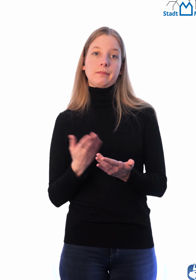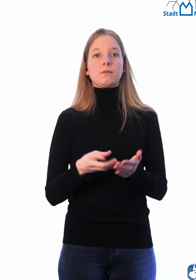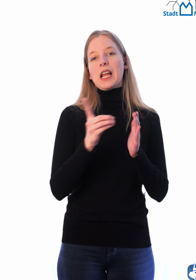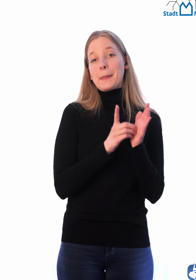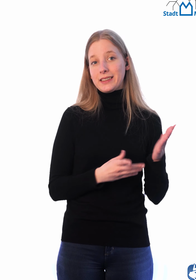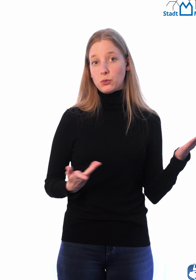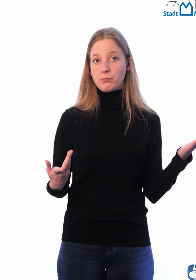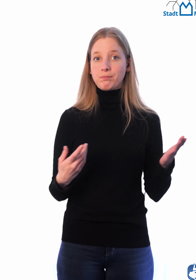Impressum